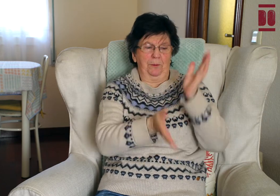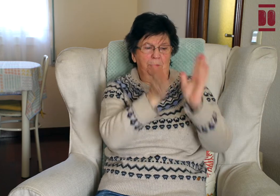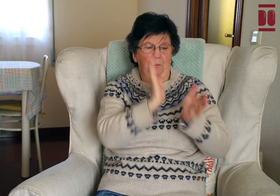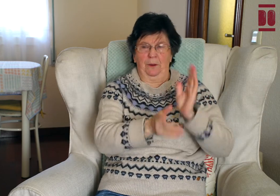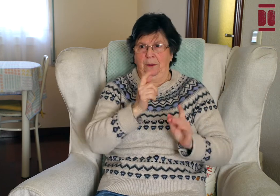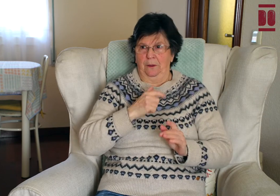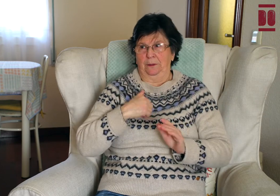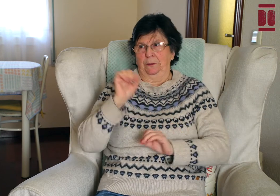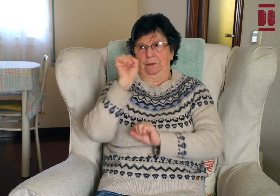, y protestando.